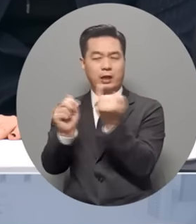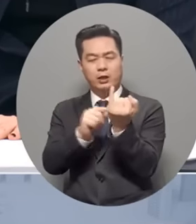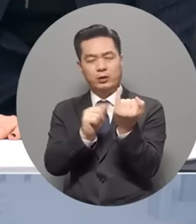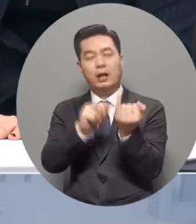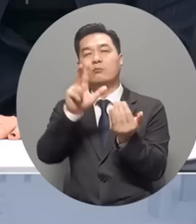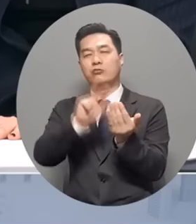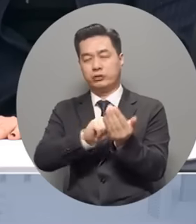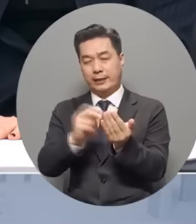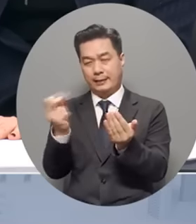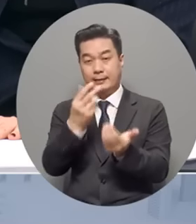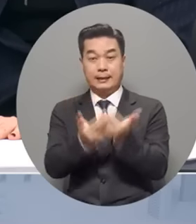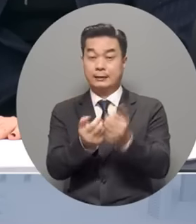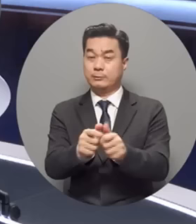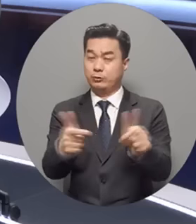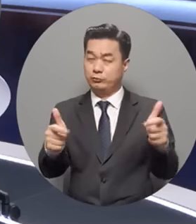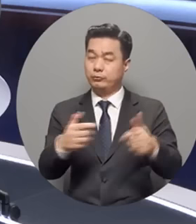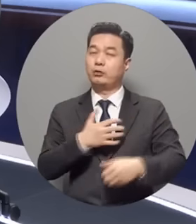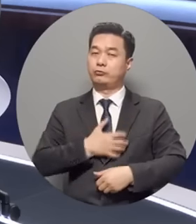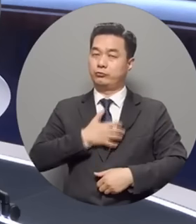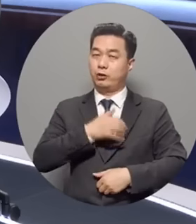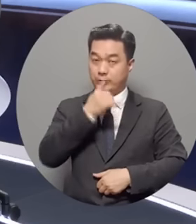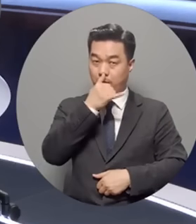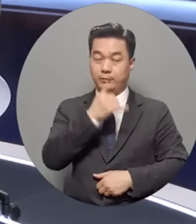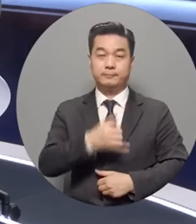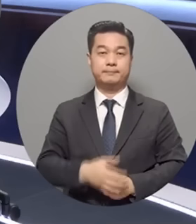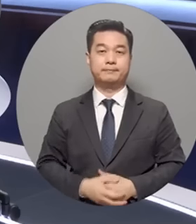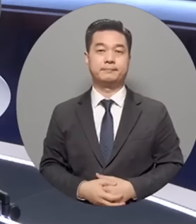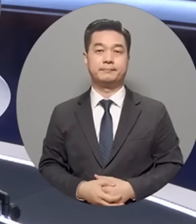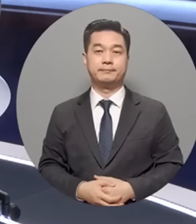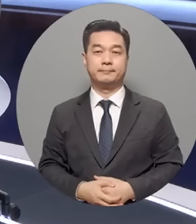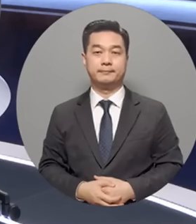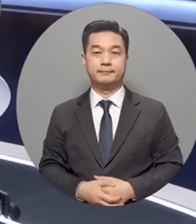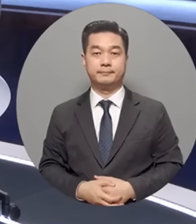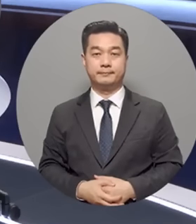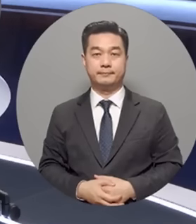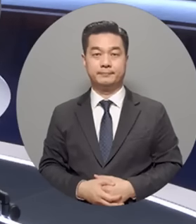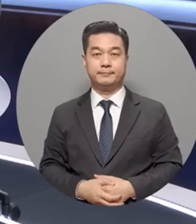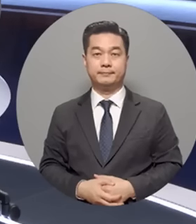엇갈리면서 언제든 여사 리스크를 매개로 갈등이 재점화할 가능성이 있습니다. (앵커) 오늘은 여기까지 듣겠습니다. 구승은 기자 잘 들었습니다.